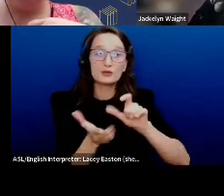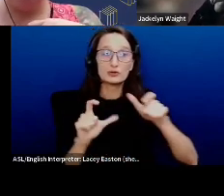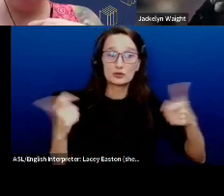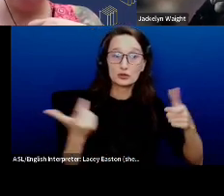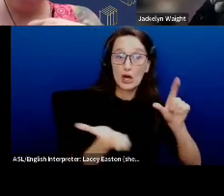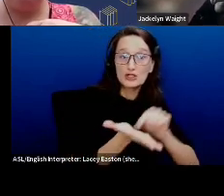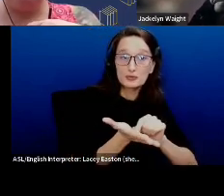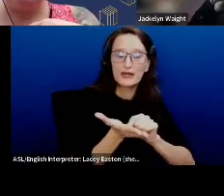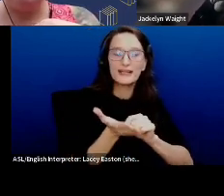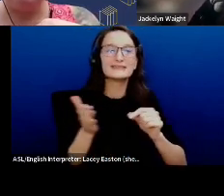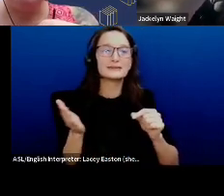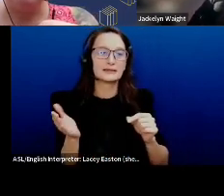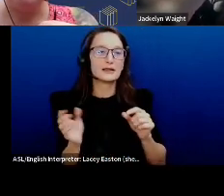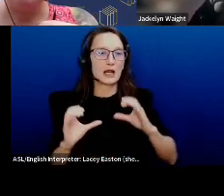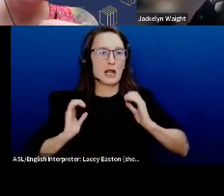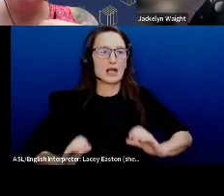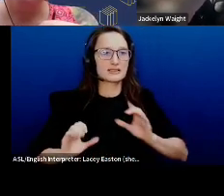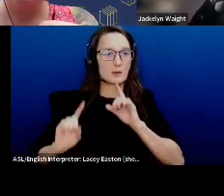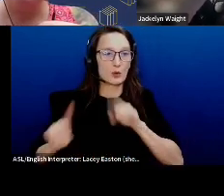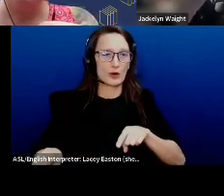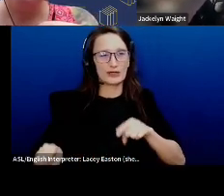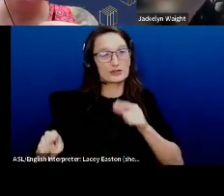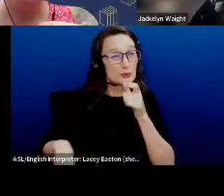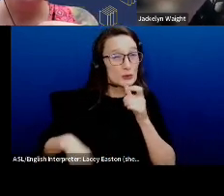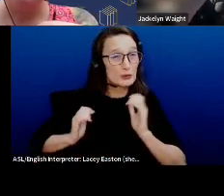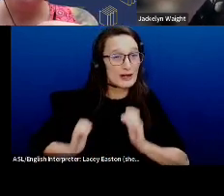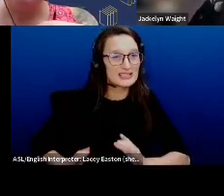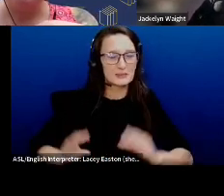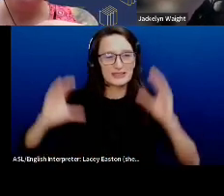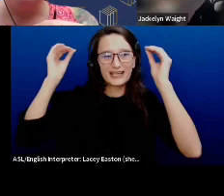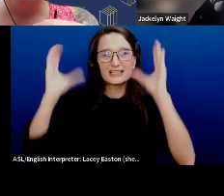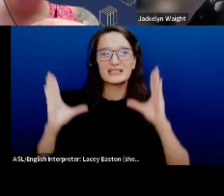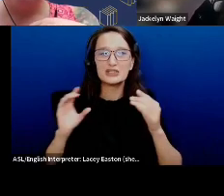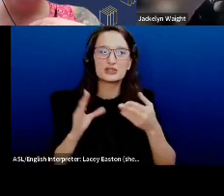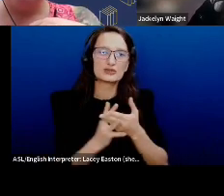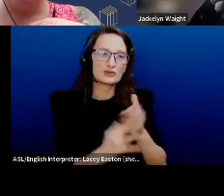a través de IMOD. Se crean externamente en nuestros proveedores y son supervisados